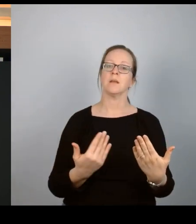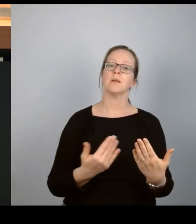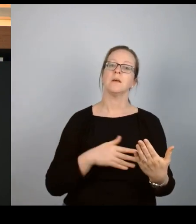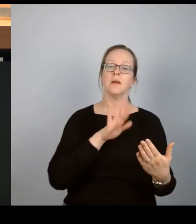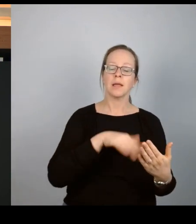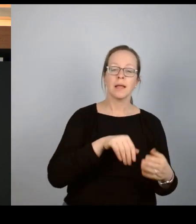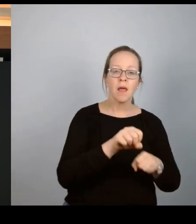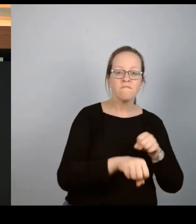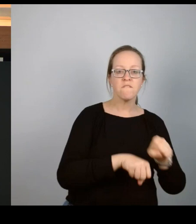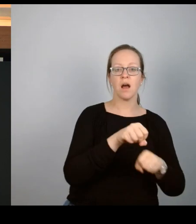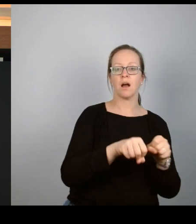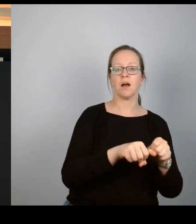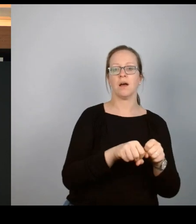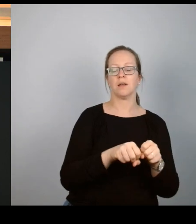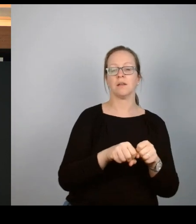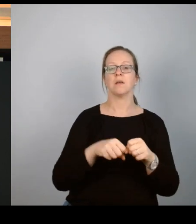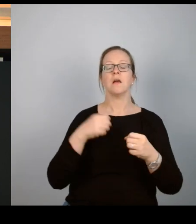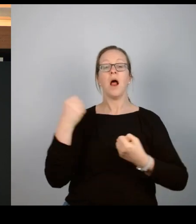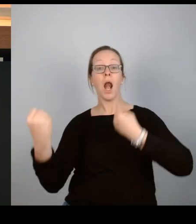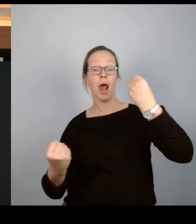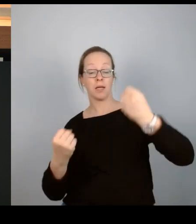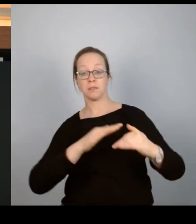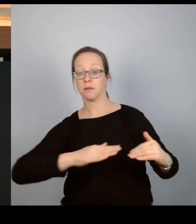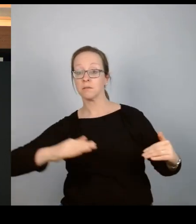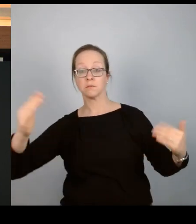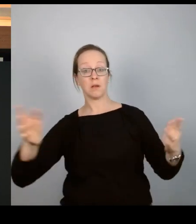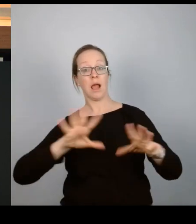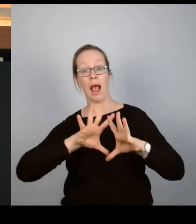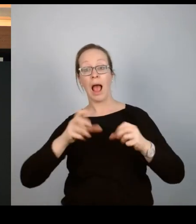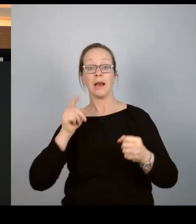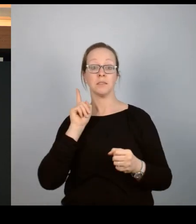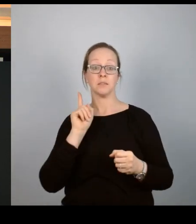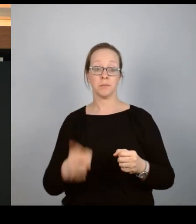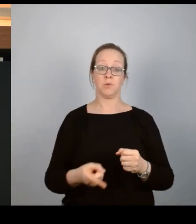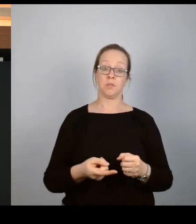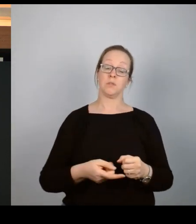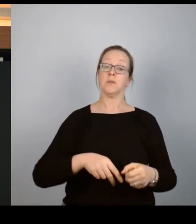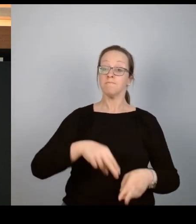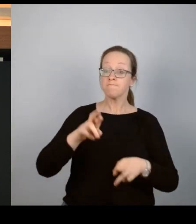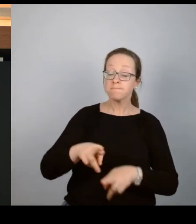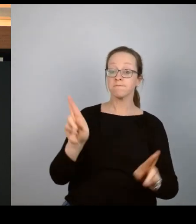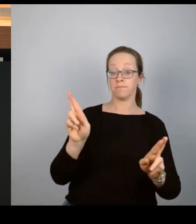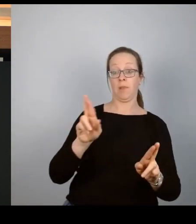der äußeren Erschließungen sind. Bau der TVO, Weiterbau der A 100 zum